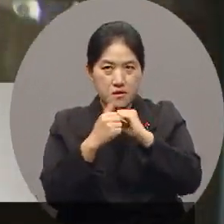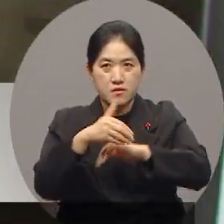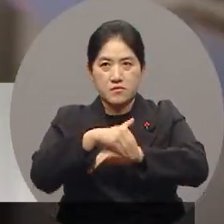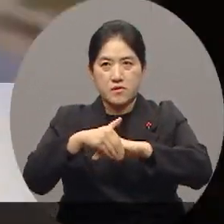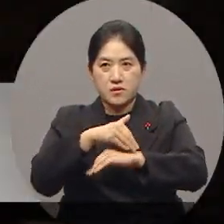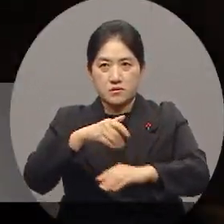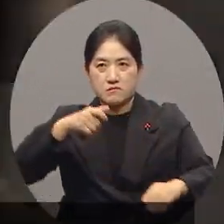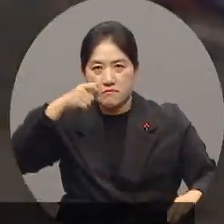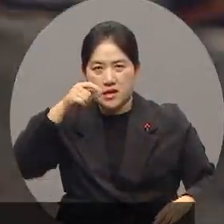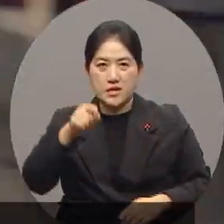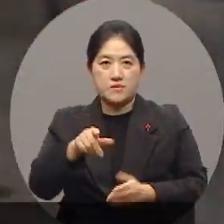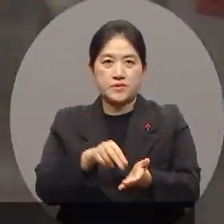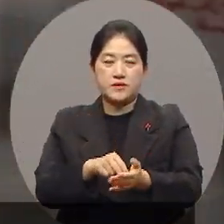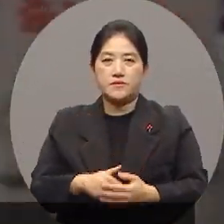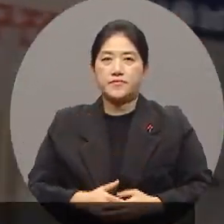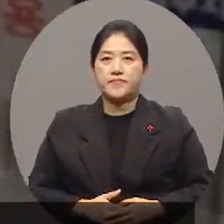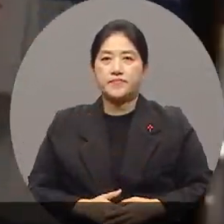추가로 드러나기도 했습니다.